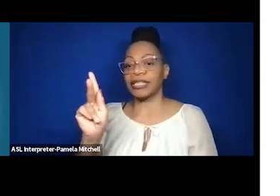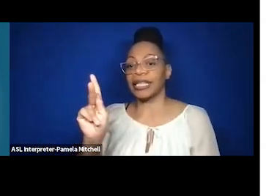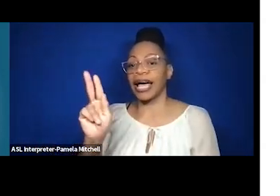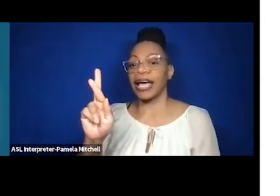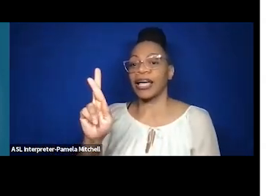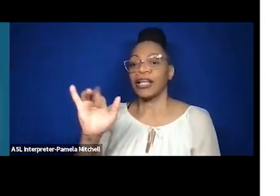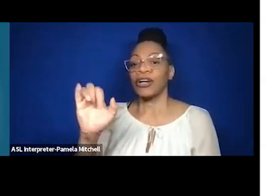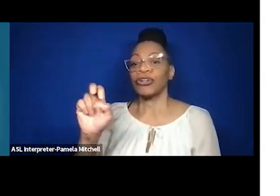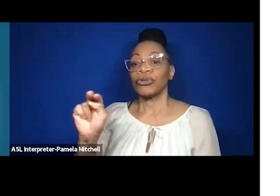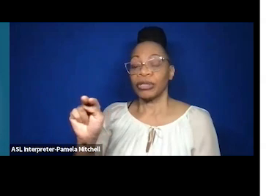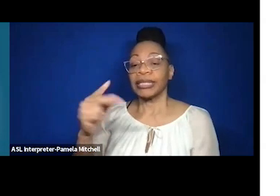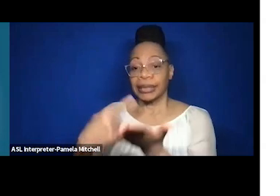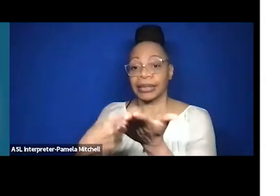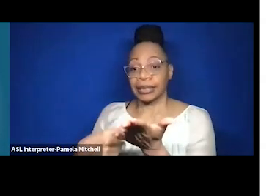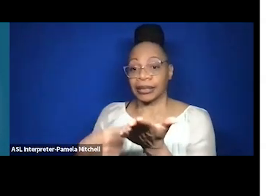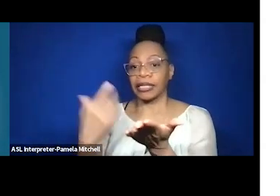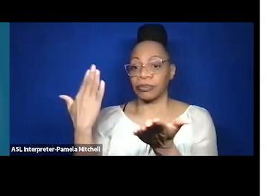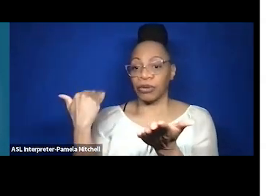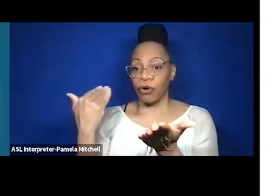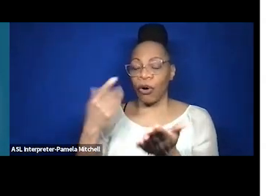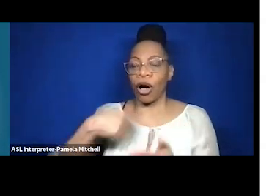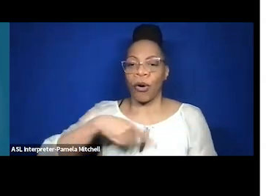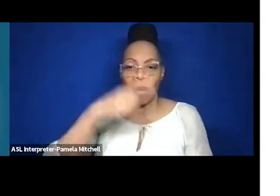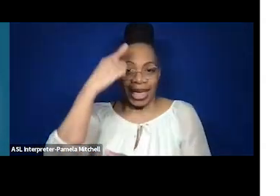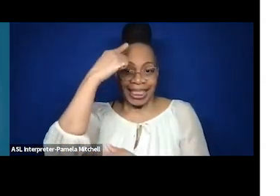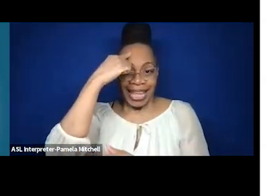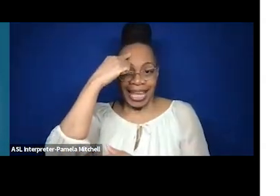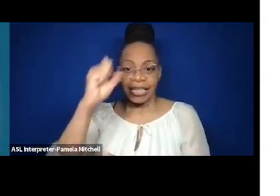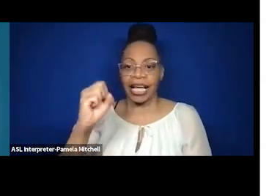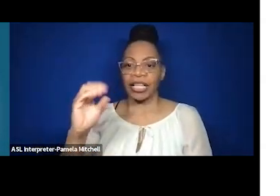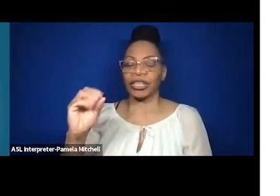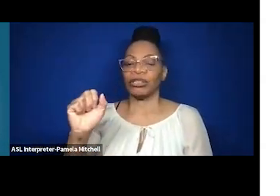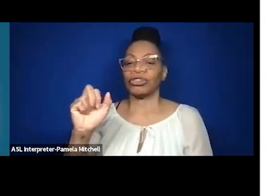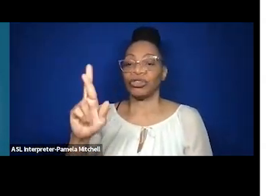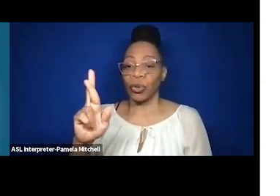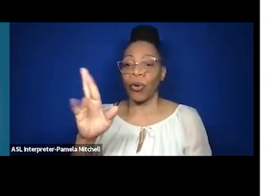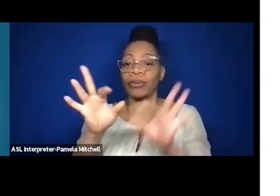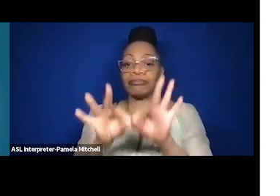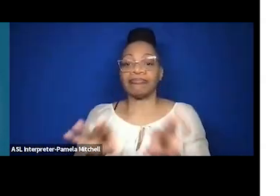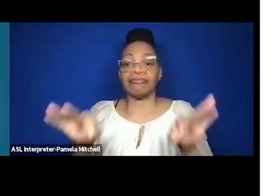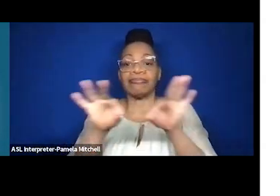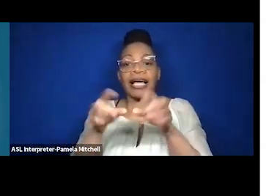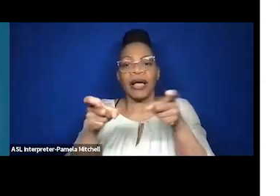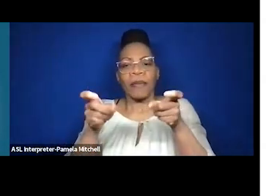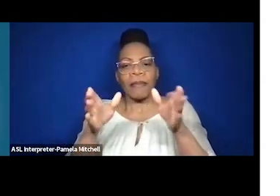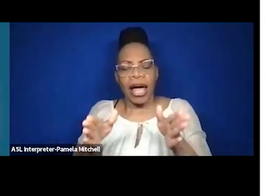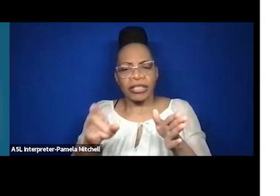Que creemos que los gerentes de casos SOAR deben conocer y entender y poder aplicar estos